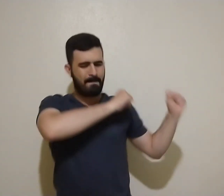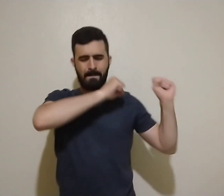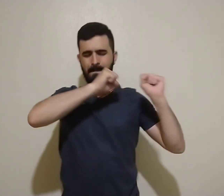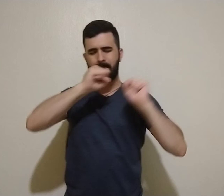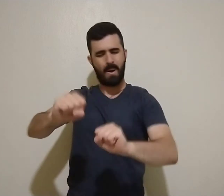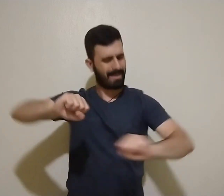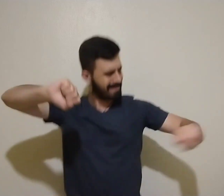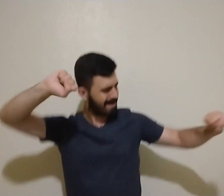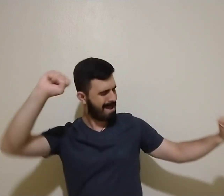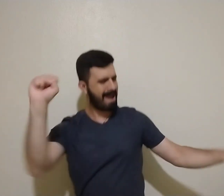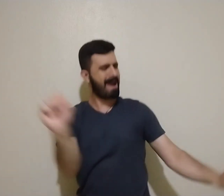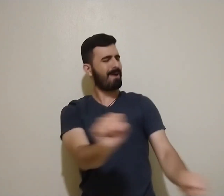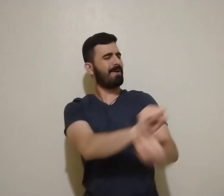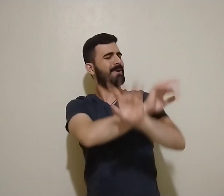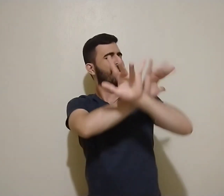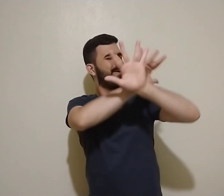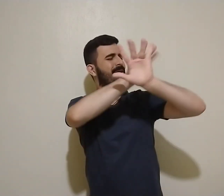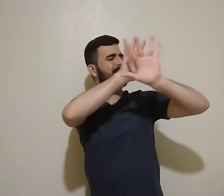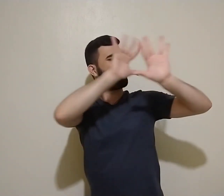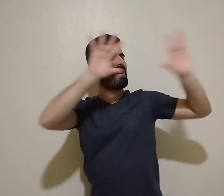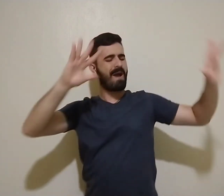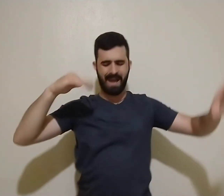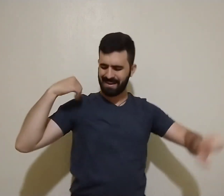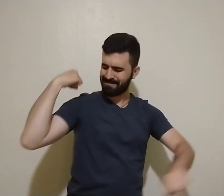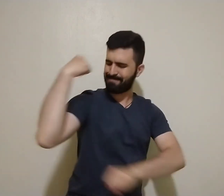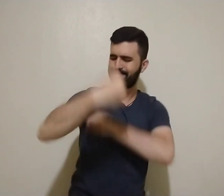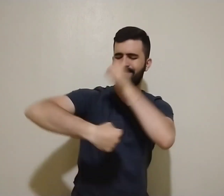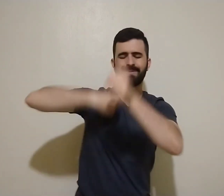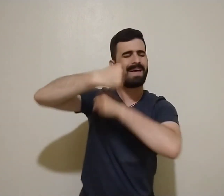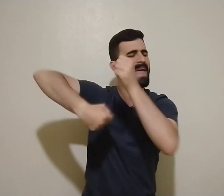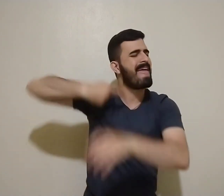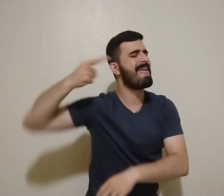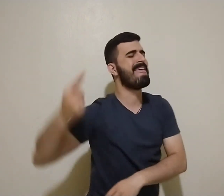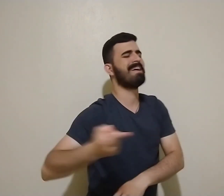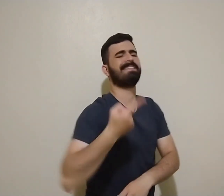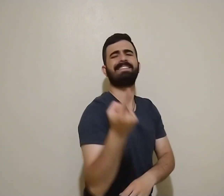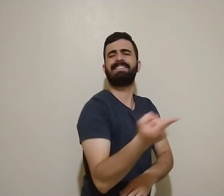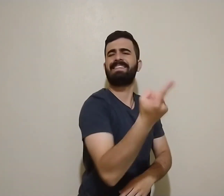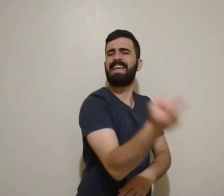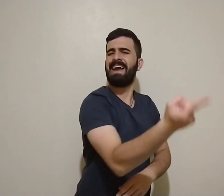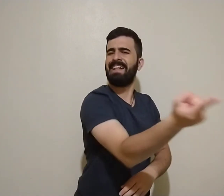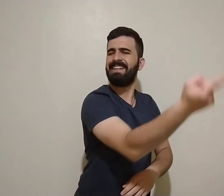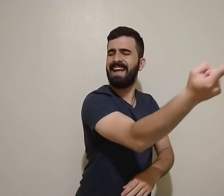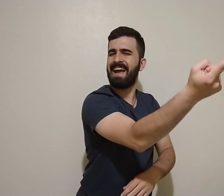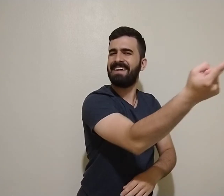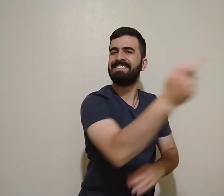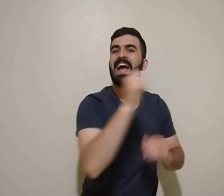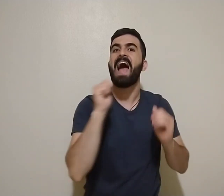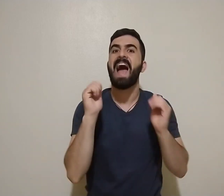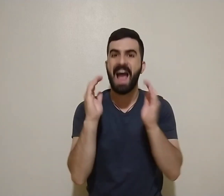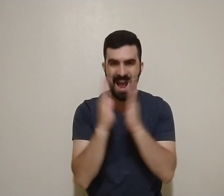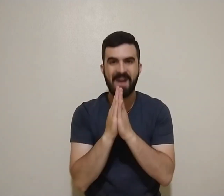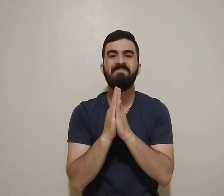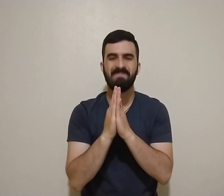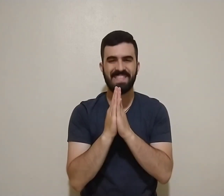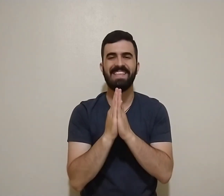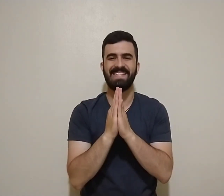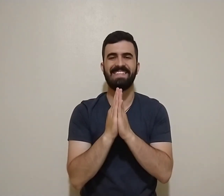a ele a glória e o poder, em eternidade. Amém.